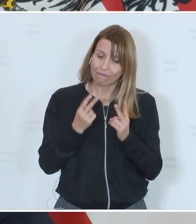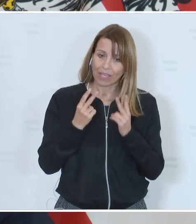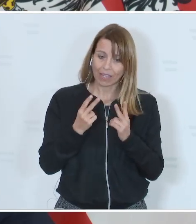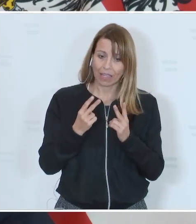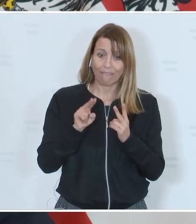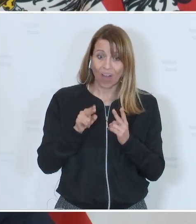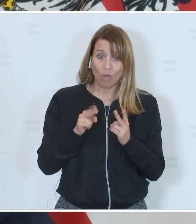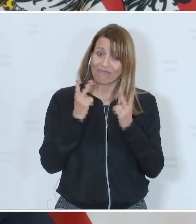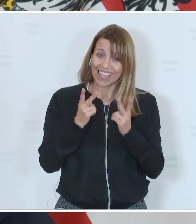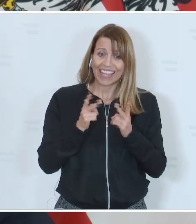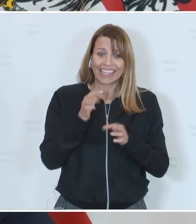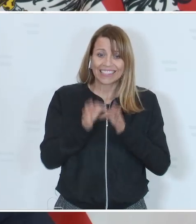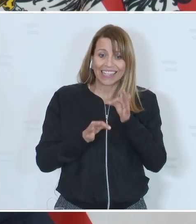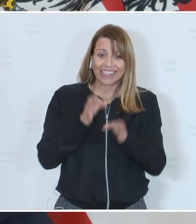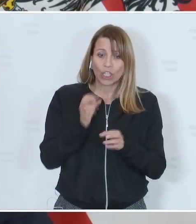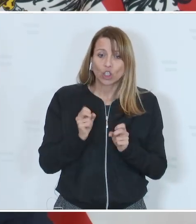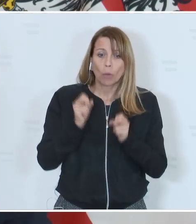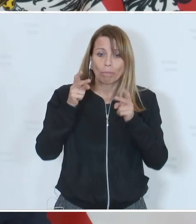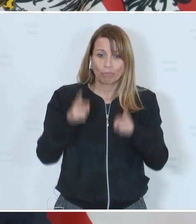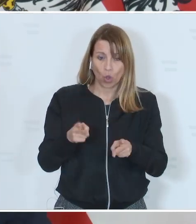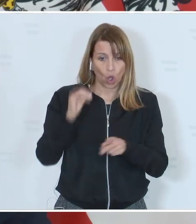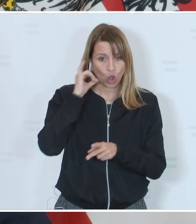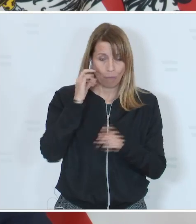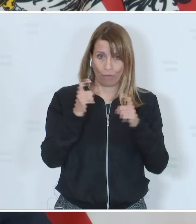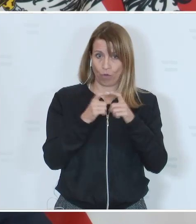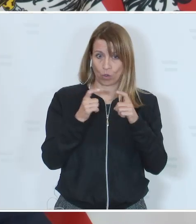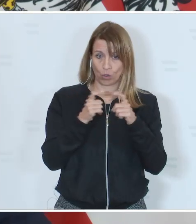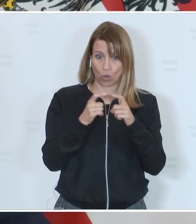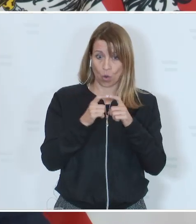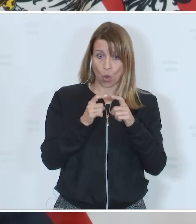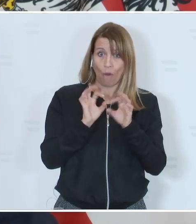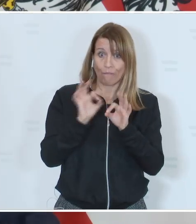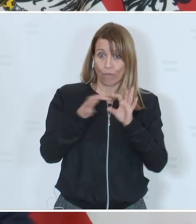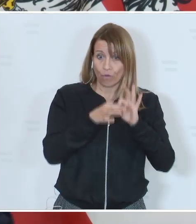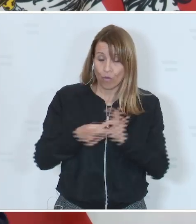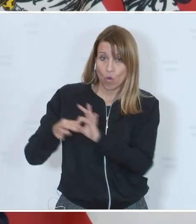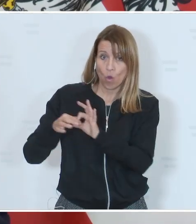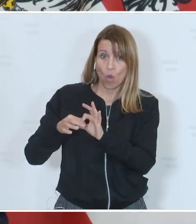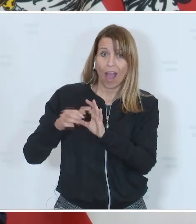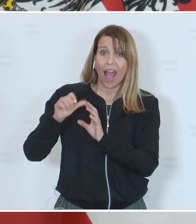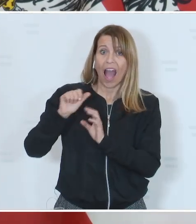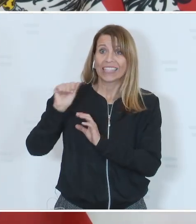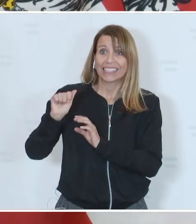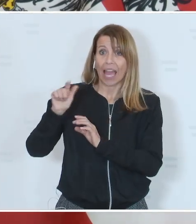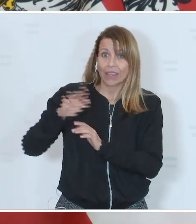strategische Brückenkopffunktion hat, hinein in den gesamten asiatischen Raum. Ich wurde gefragt,